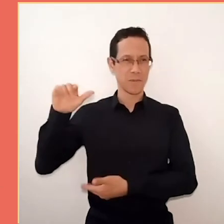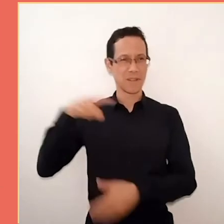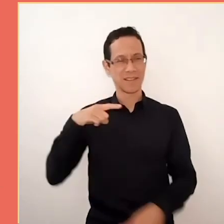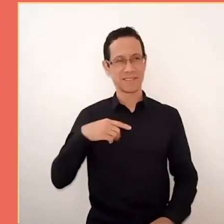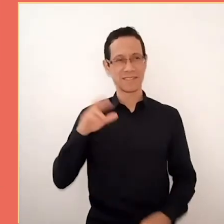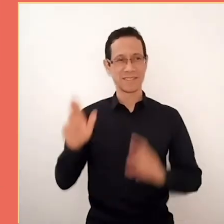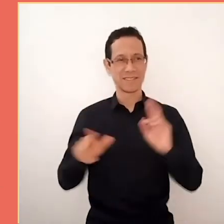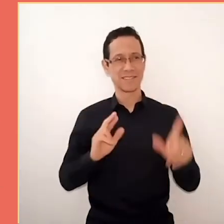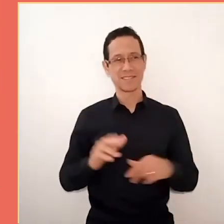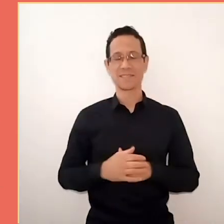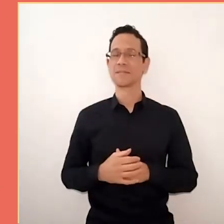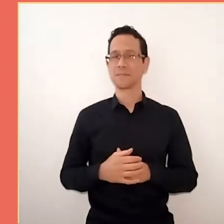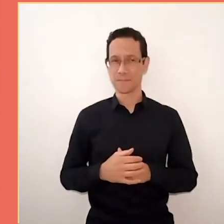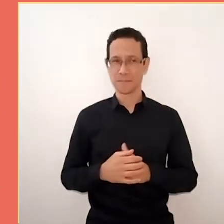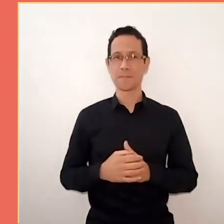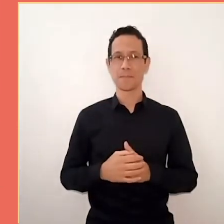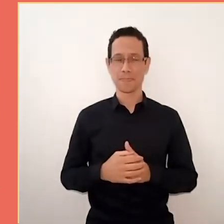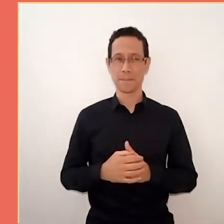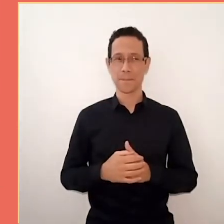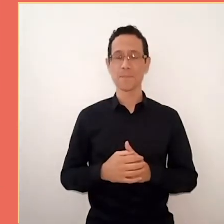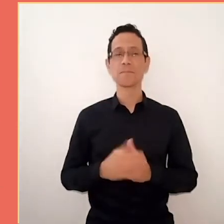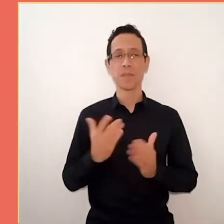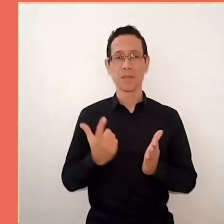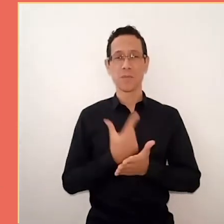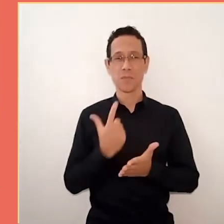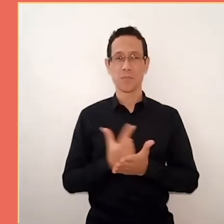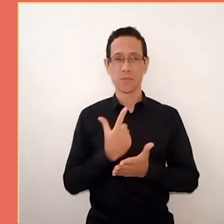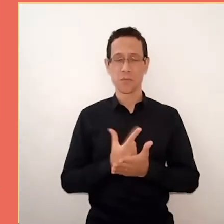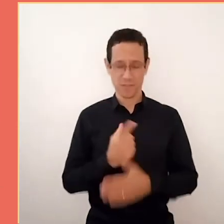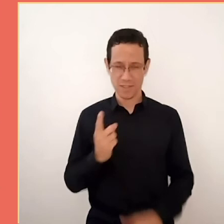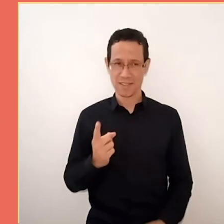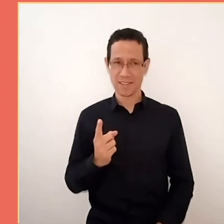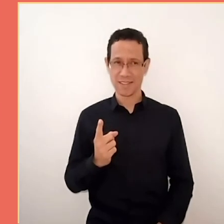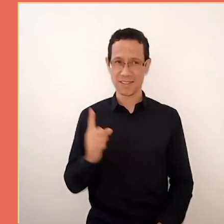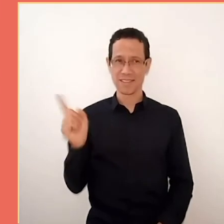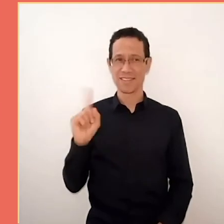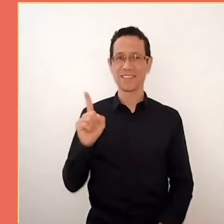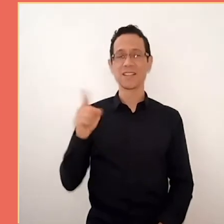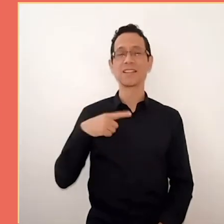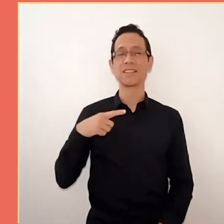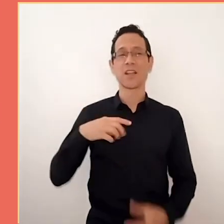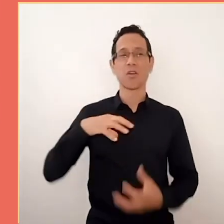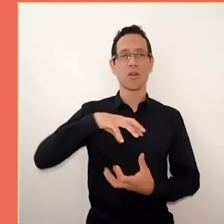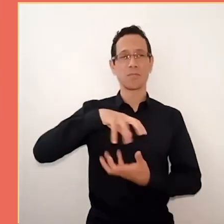e ao invés de livro, essa biblioteca está repleta de globos terrestres,